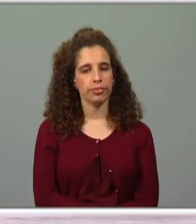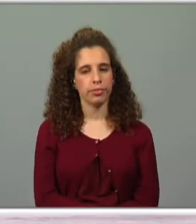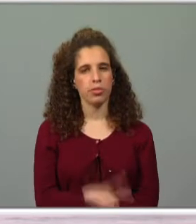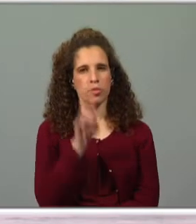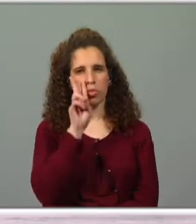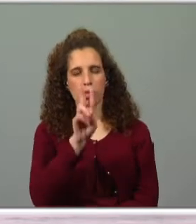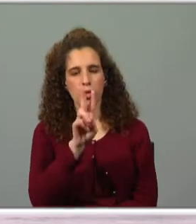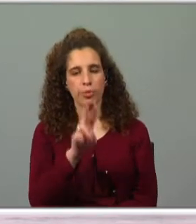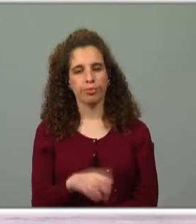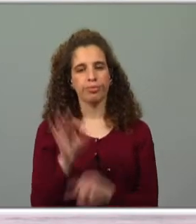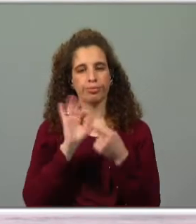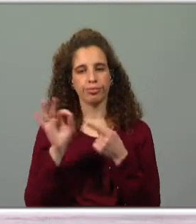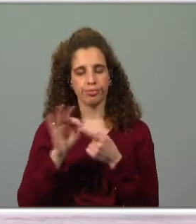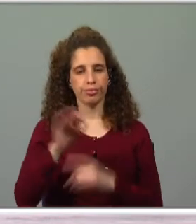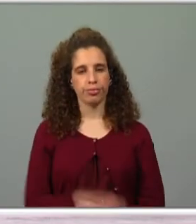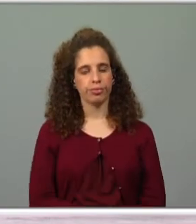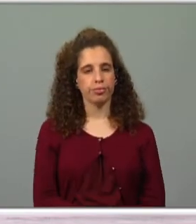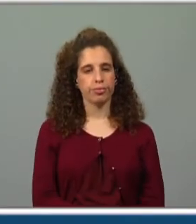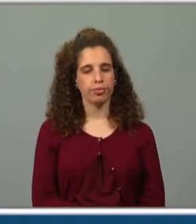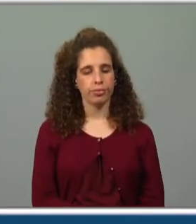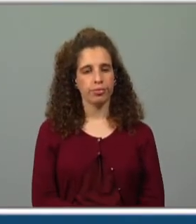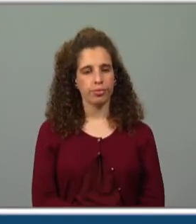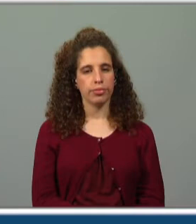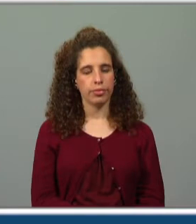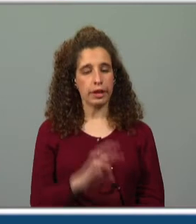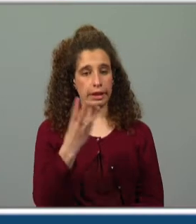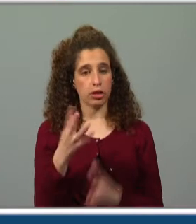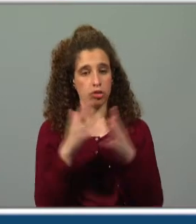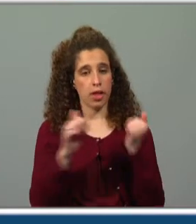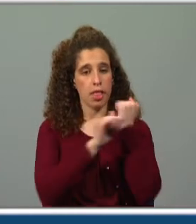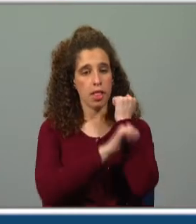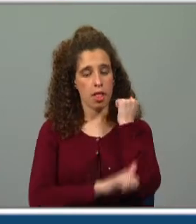observar os seguintes elementos e as três grandes abóboras 觀察以下元素和三個大南瓜